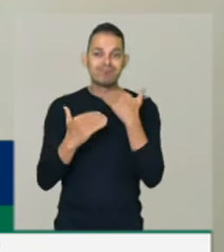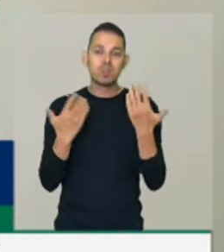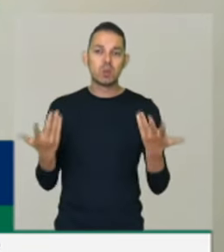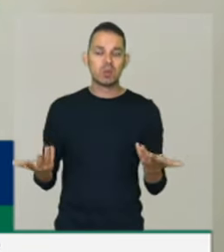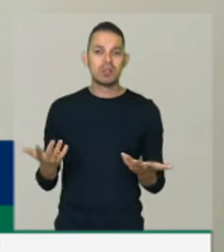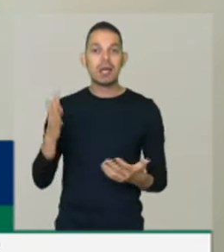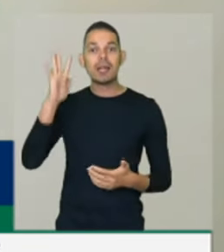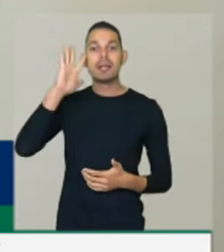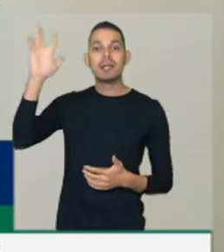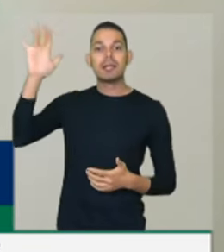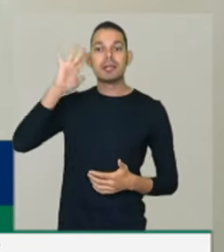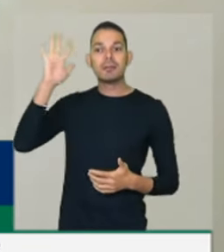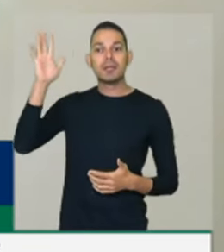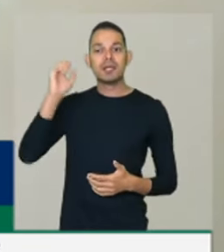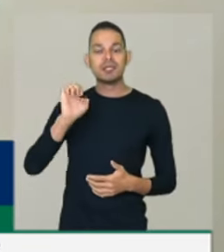CASSOL, RECEITANDO SOLDA ELÉ TRICA, FAÍSCA E FUMAÇA. NÃO